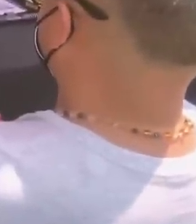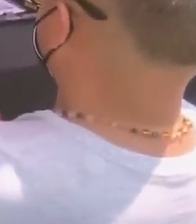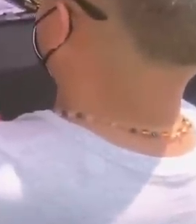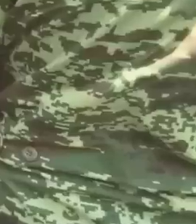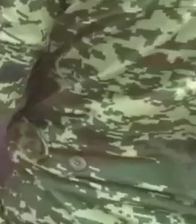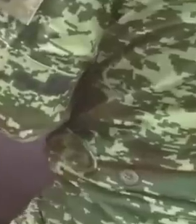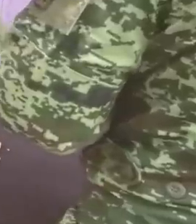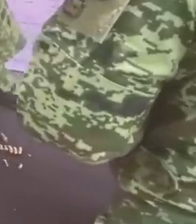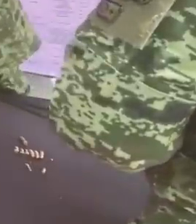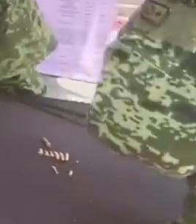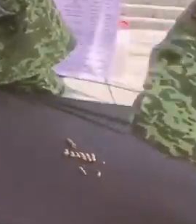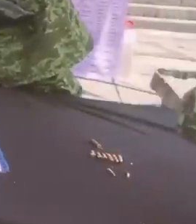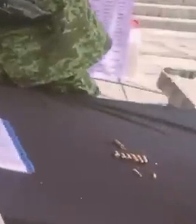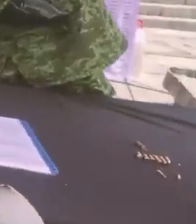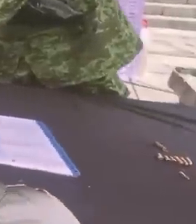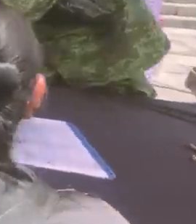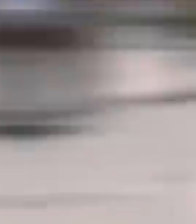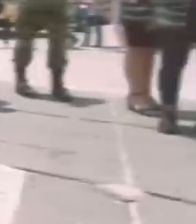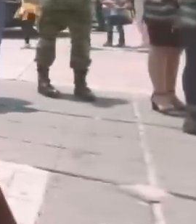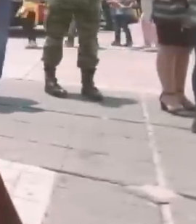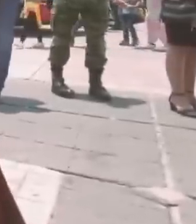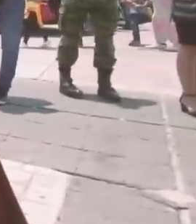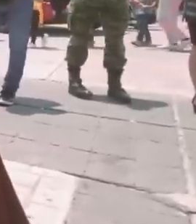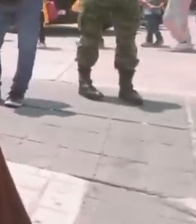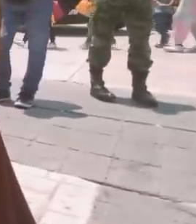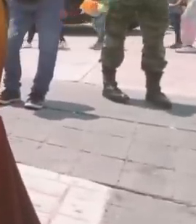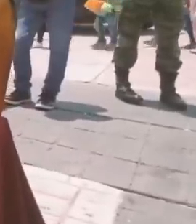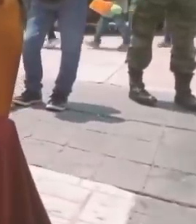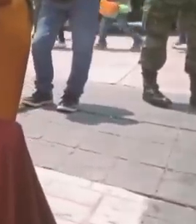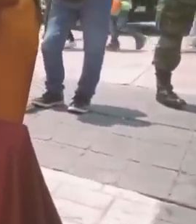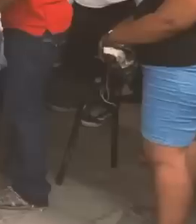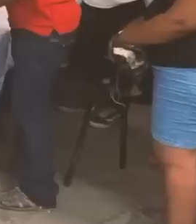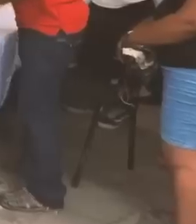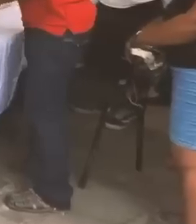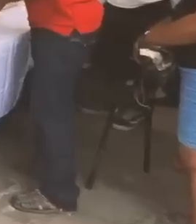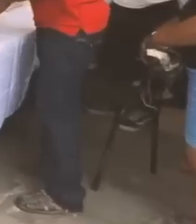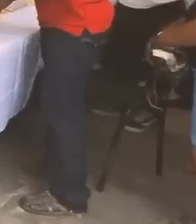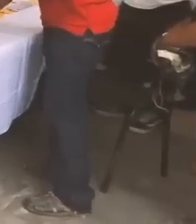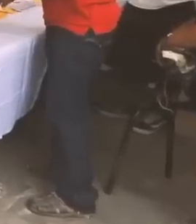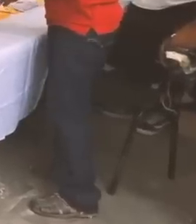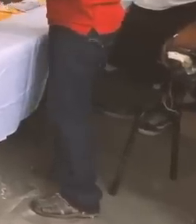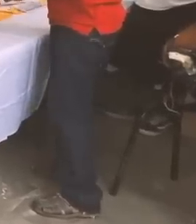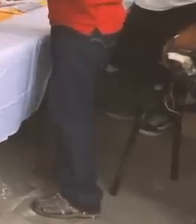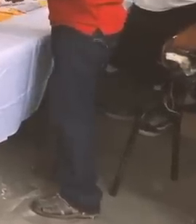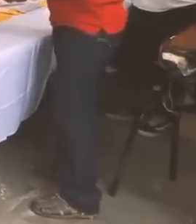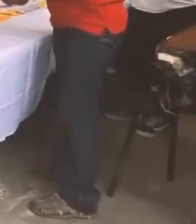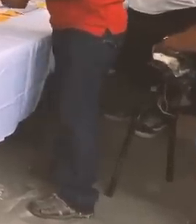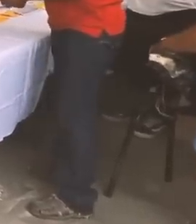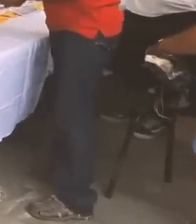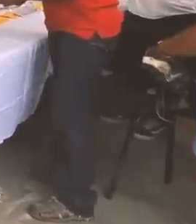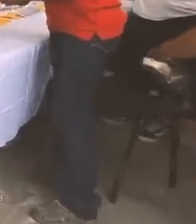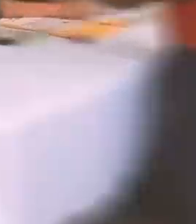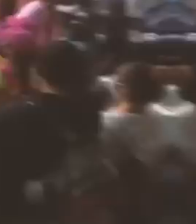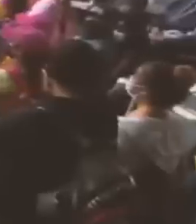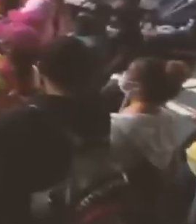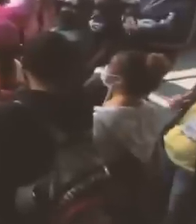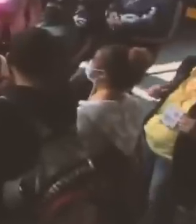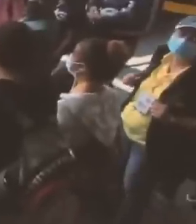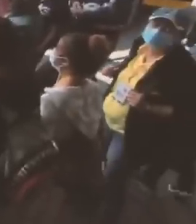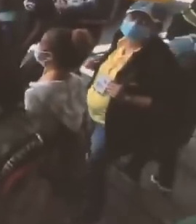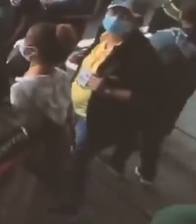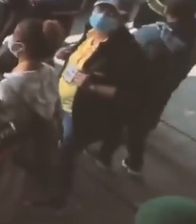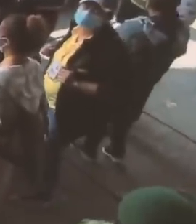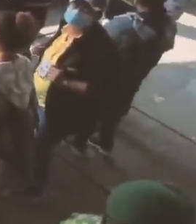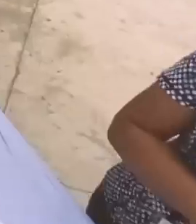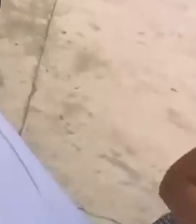de manera voluntaria y anónima su arma a cambio dan recursos económicos la transformación iniciada